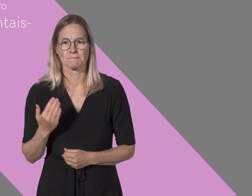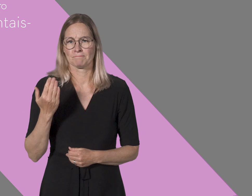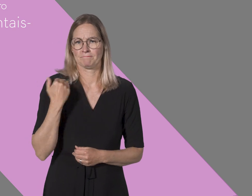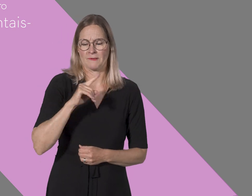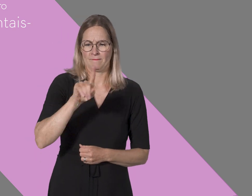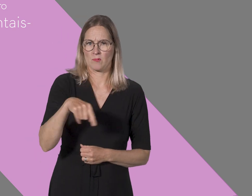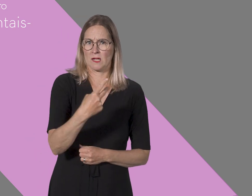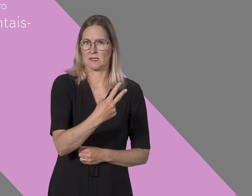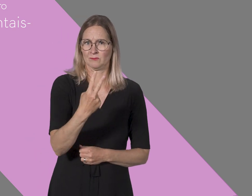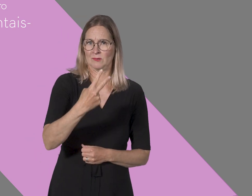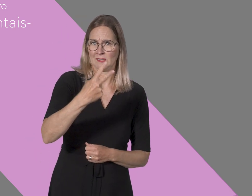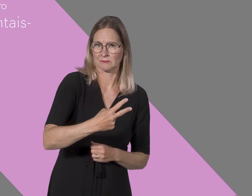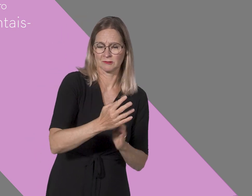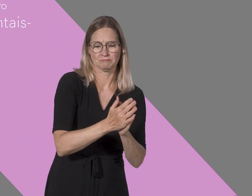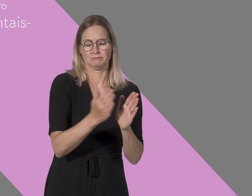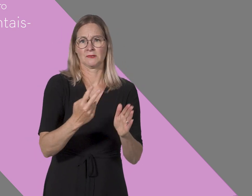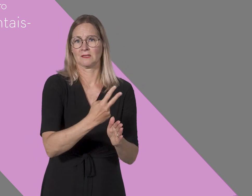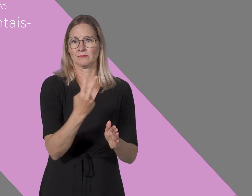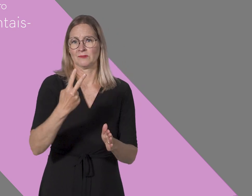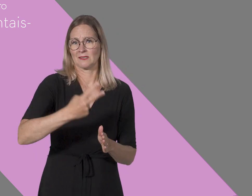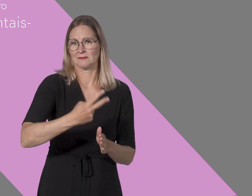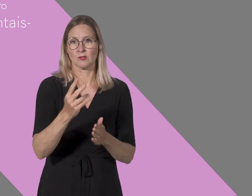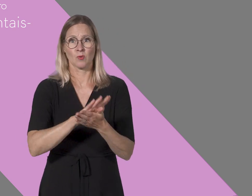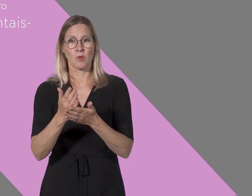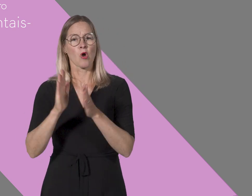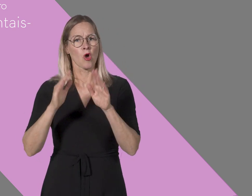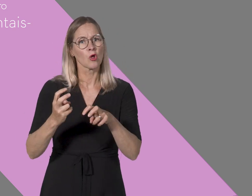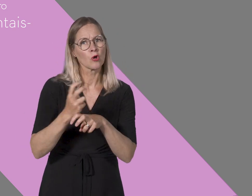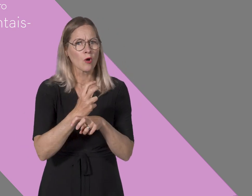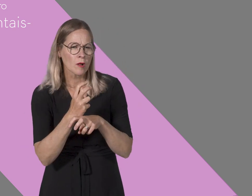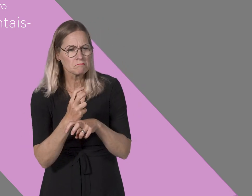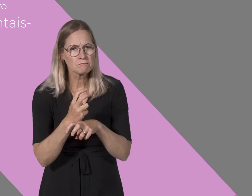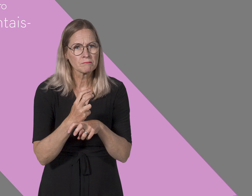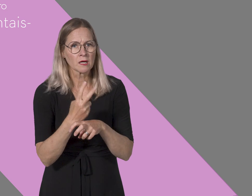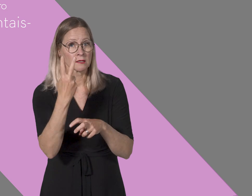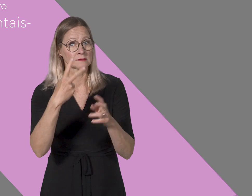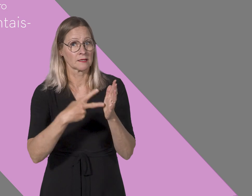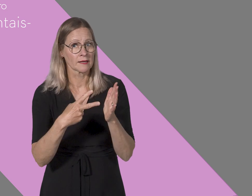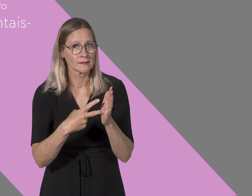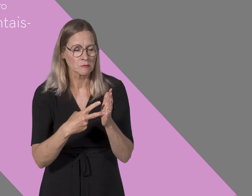Tulkkaamista pilotoitiin vuosina 2020–2022 kaksi kertaa, -